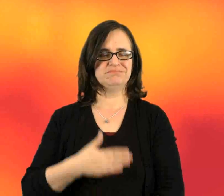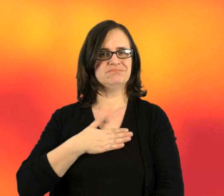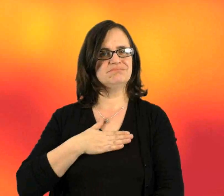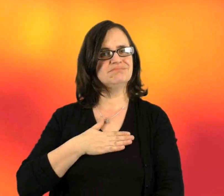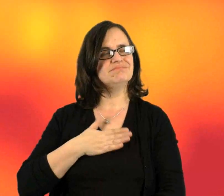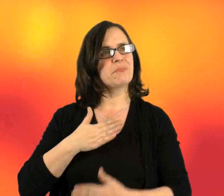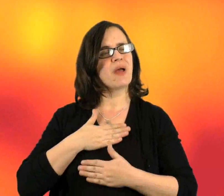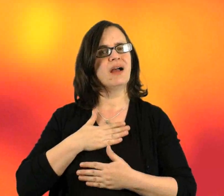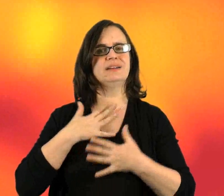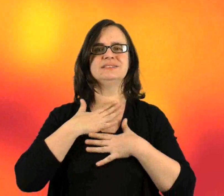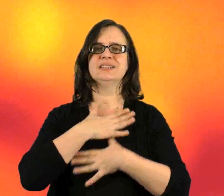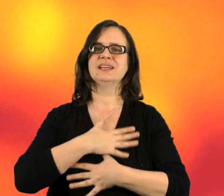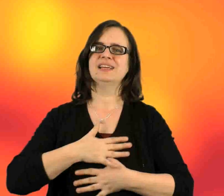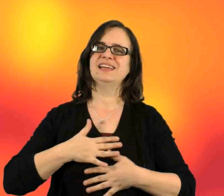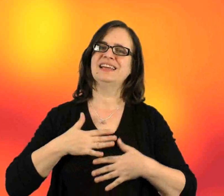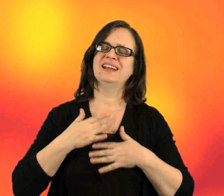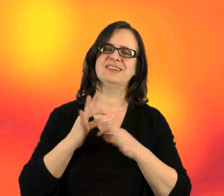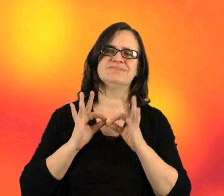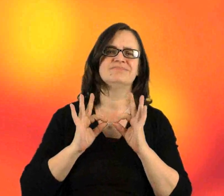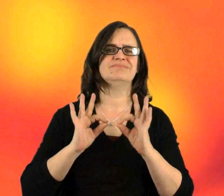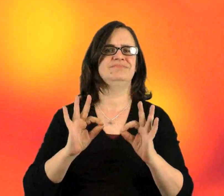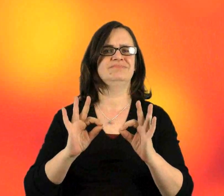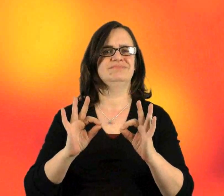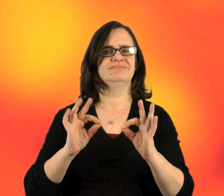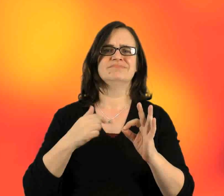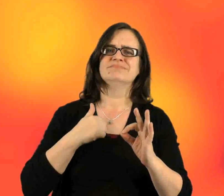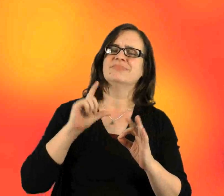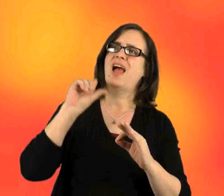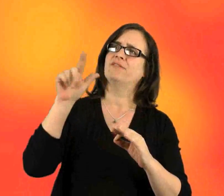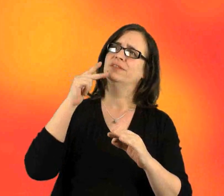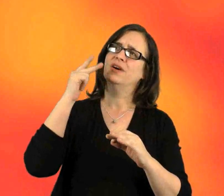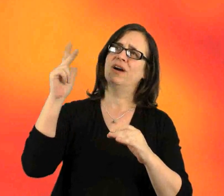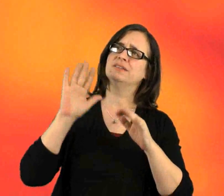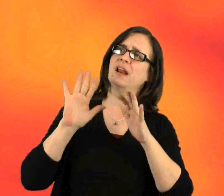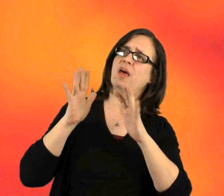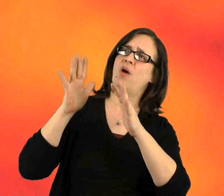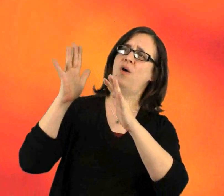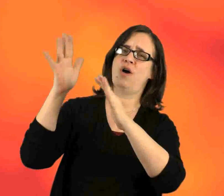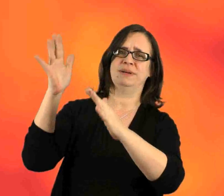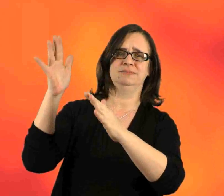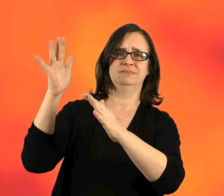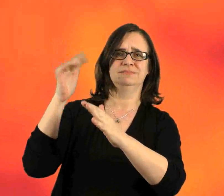Meine Seele lobt Gott